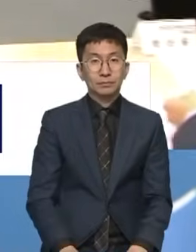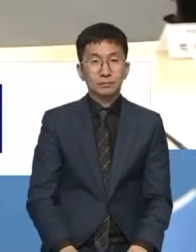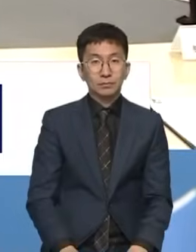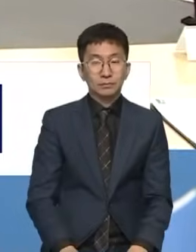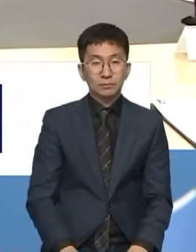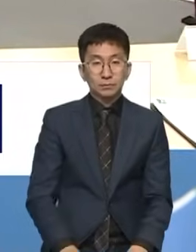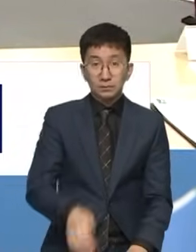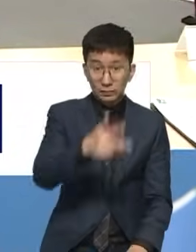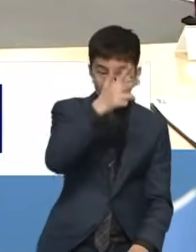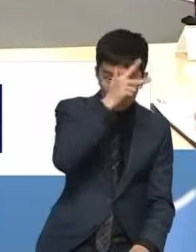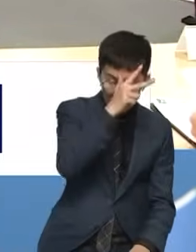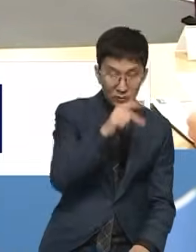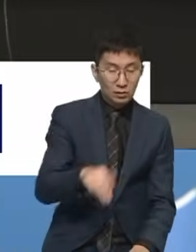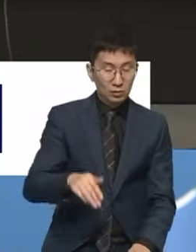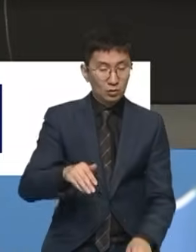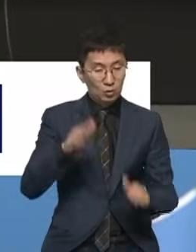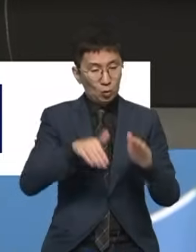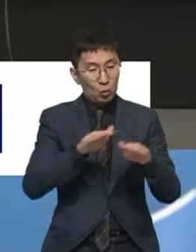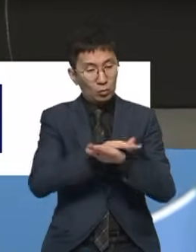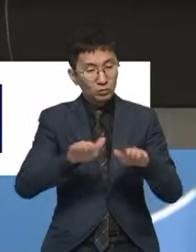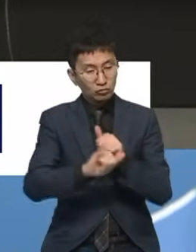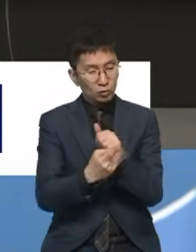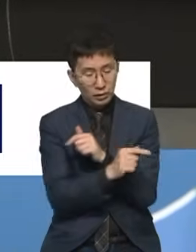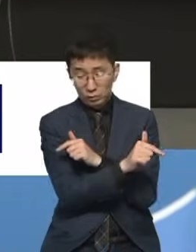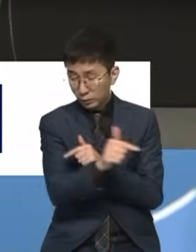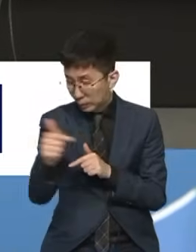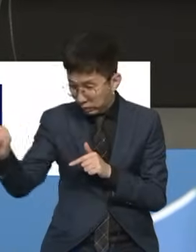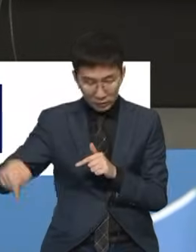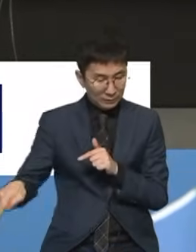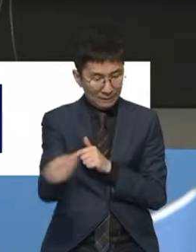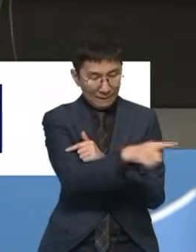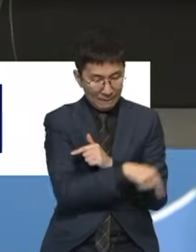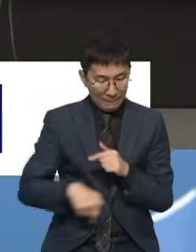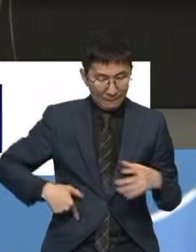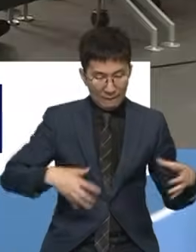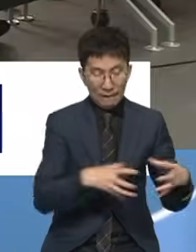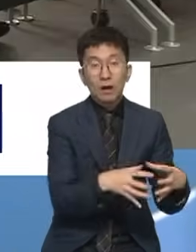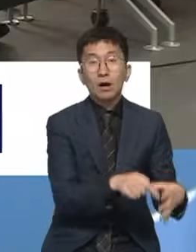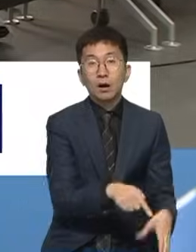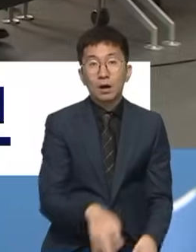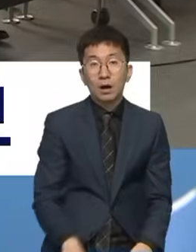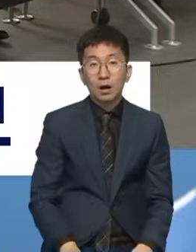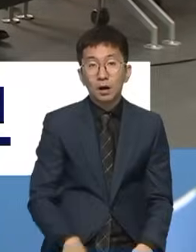대응팀에는 경찰청과 공정위 등 수사권을 가진 기관들이 함께하고 있습니다.